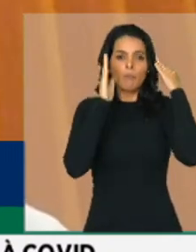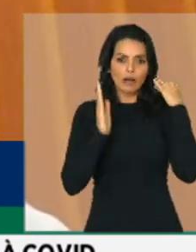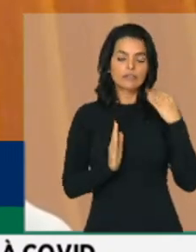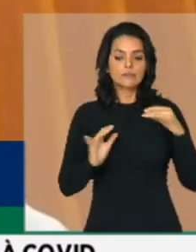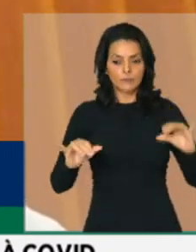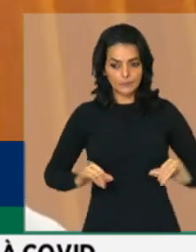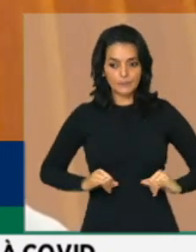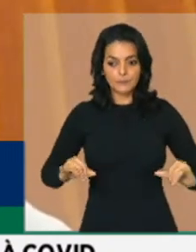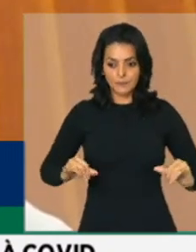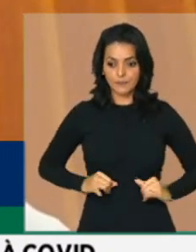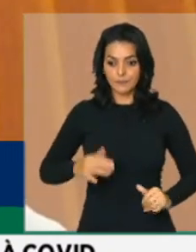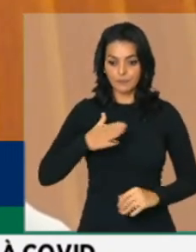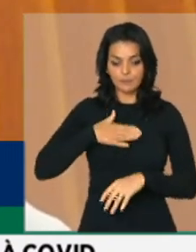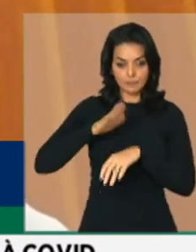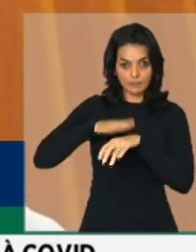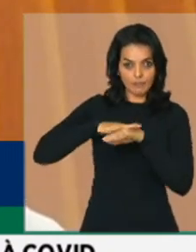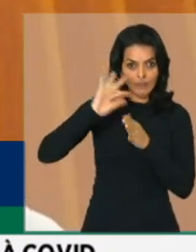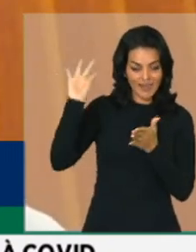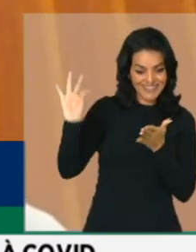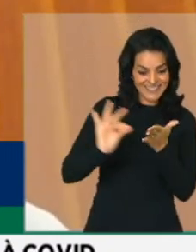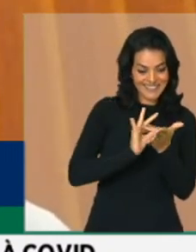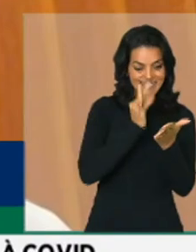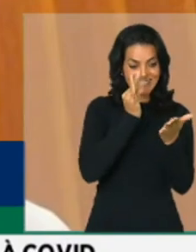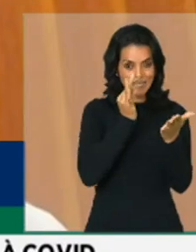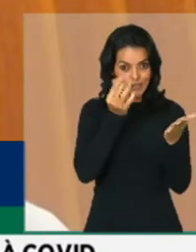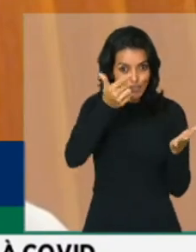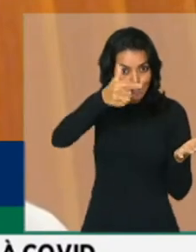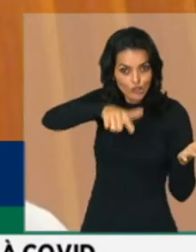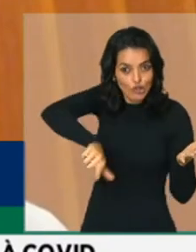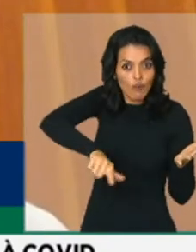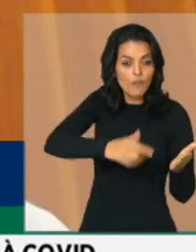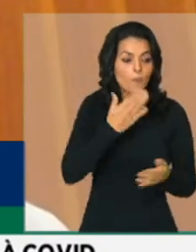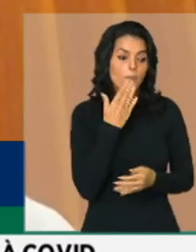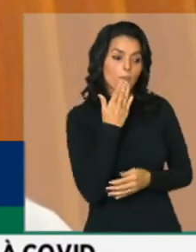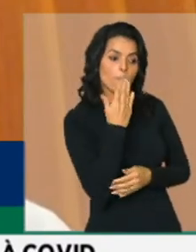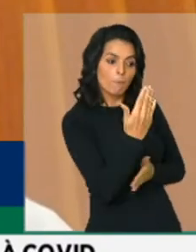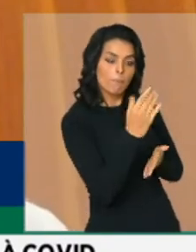NÓS TENHAMOS MAIS DE 171 ASSINATURAS. E QUE DESTA VEZ NÓS TENHAMOS O PRESIDENTE DA